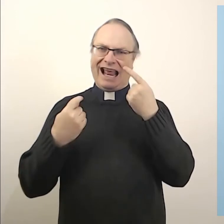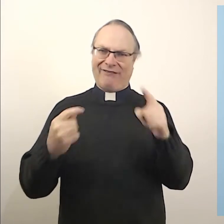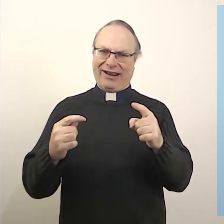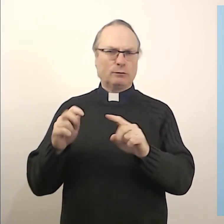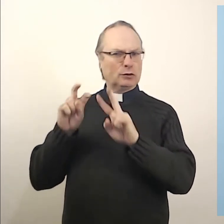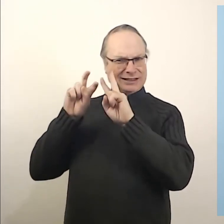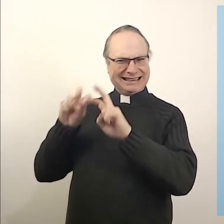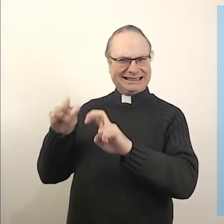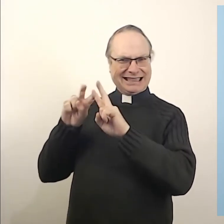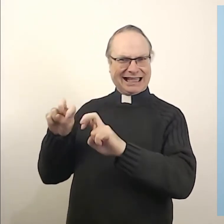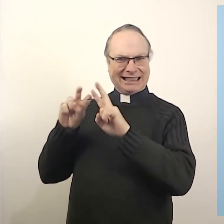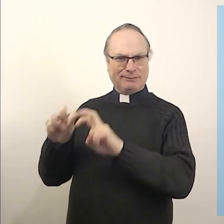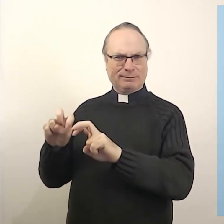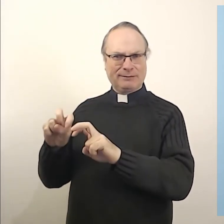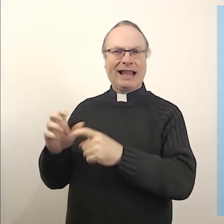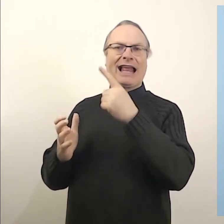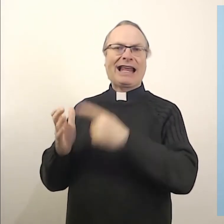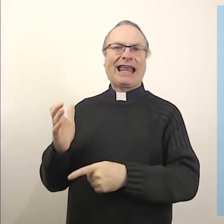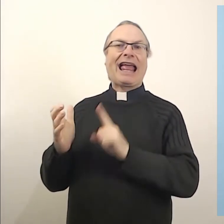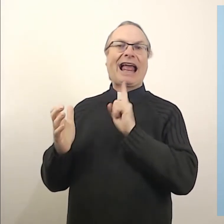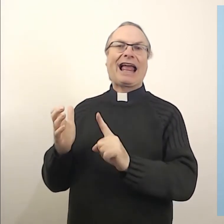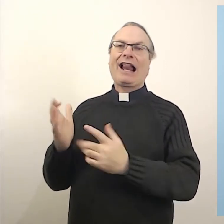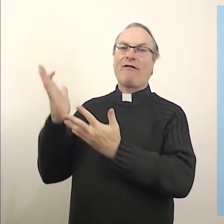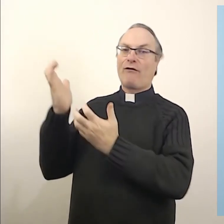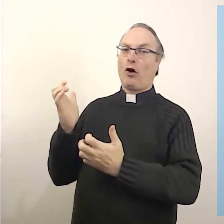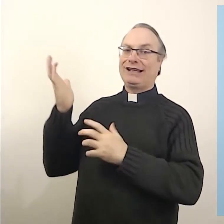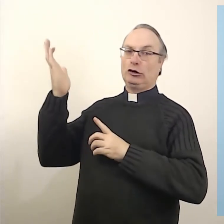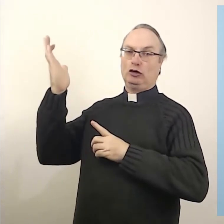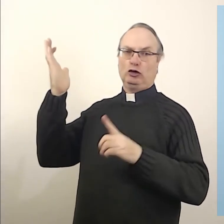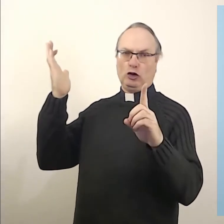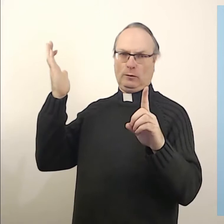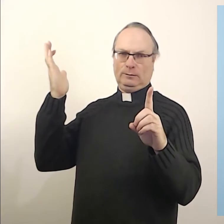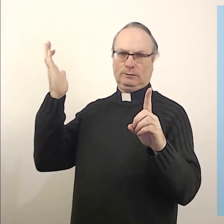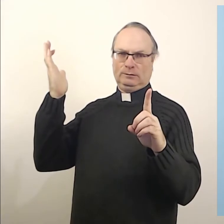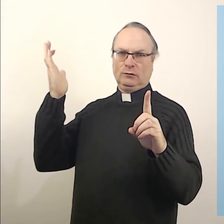afin de discerner quelle est la volonté de Dieu,